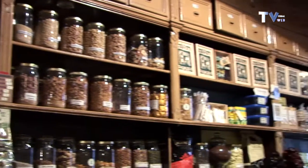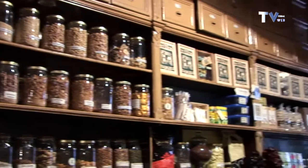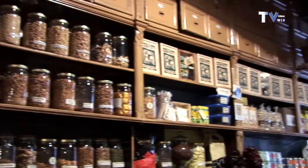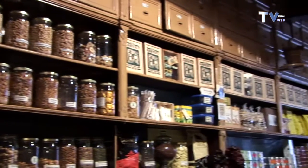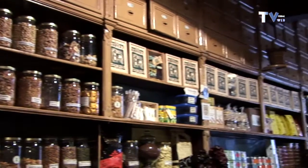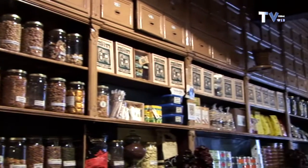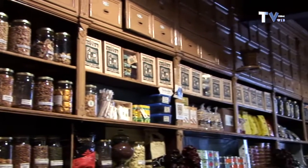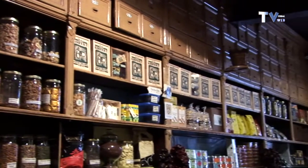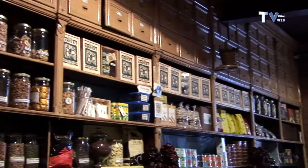y todo gracias a la ayuda del azafrán.